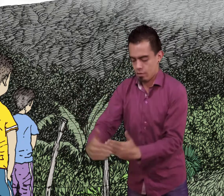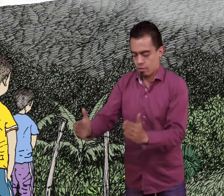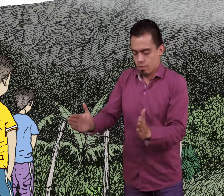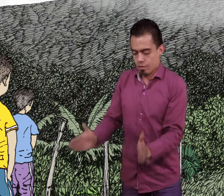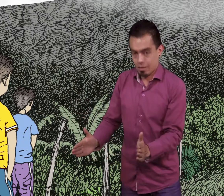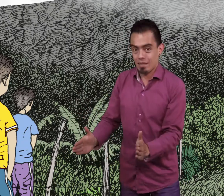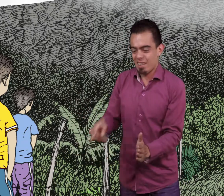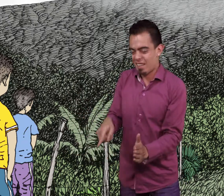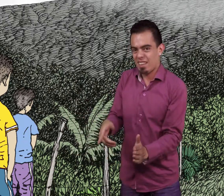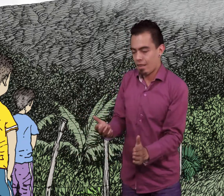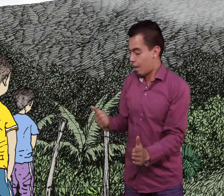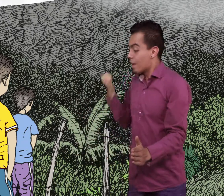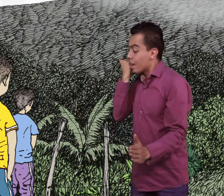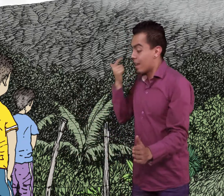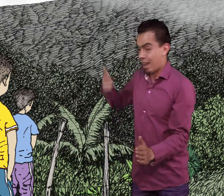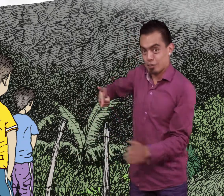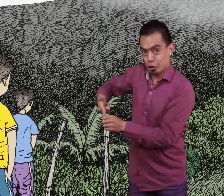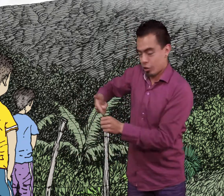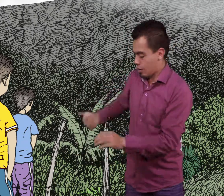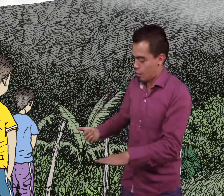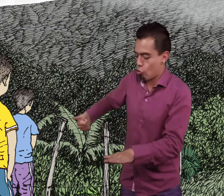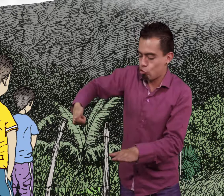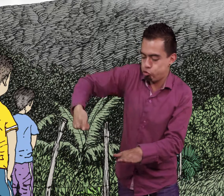que al encenderlas daban luz a los hogares.